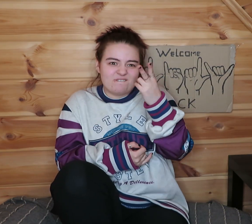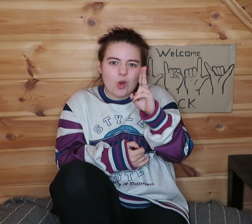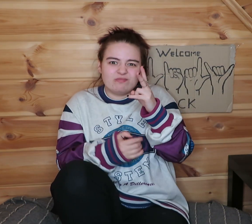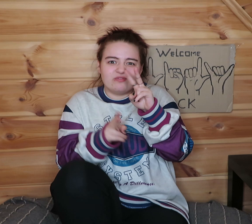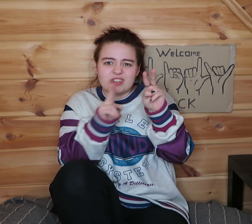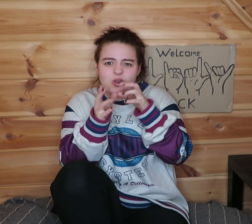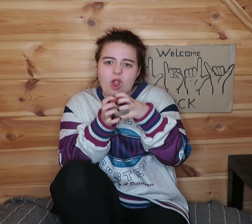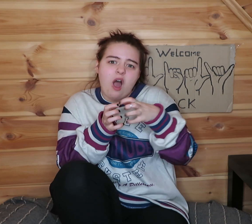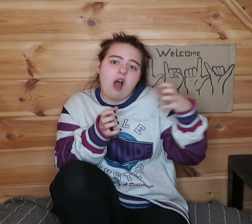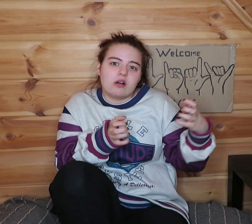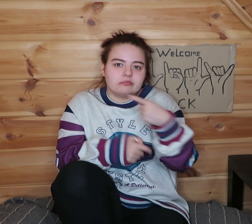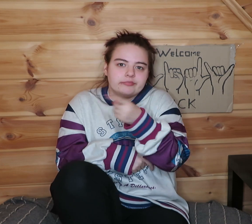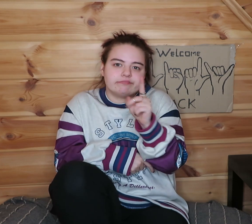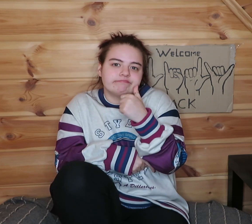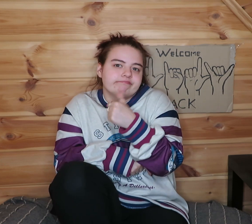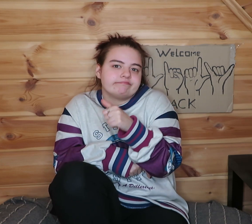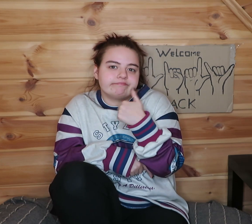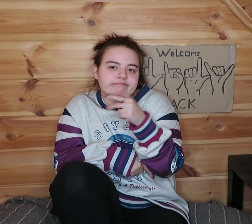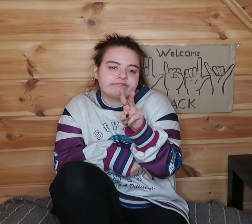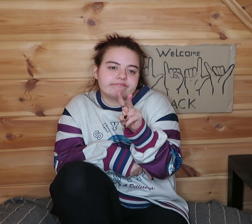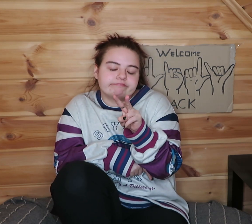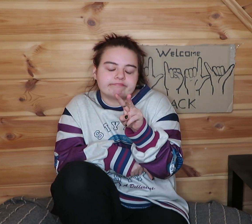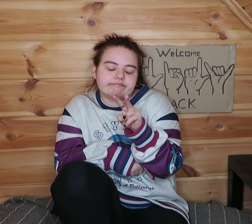Weil das Video einfach schon zu lange ist und ihr euch langweilt.